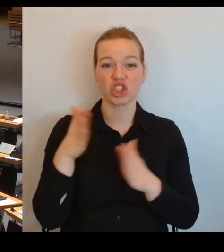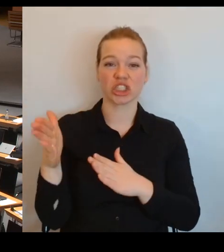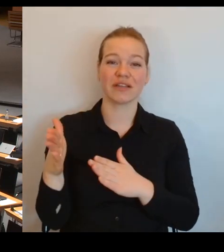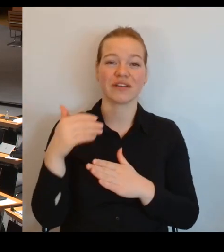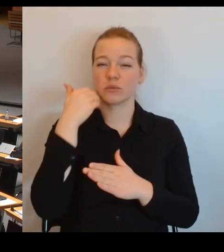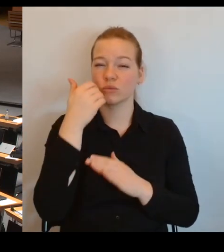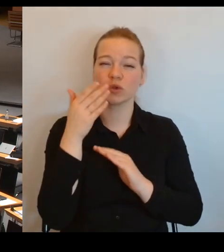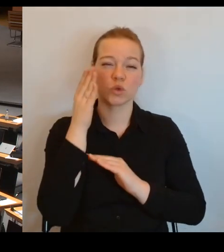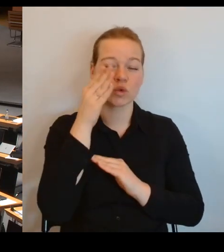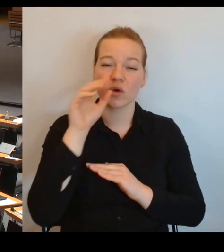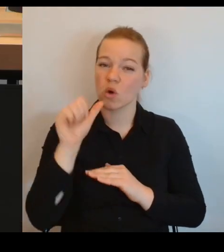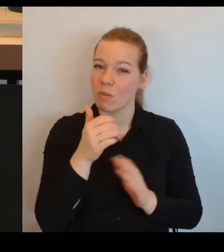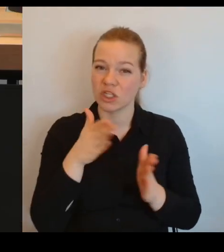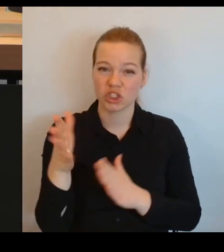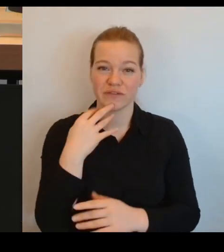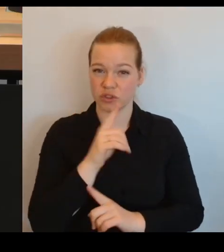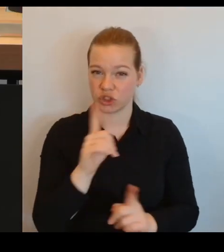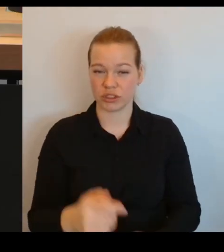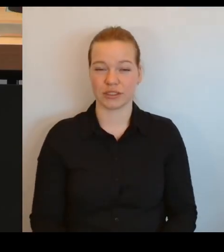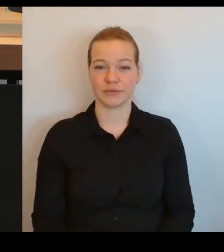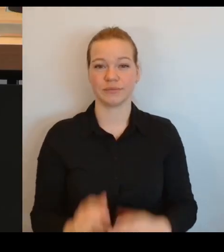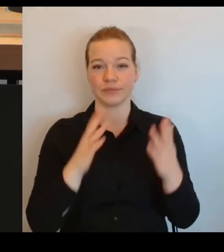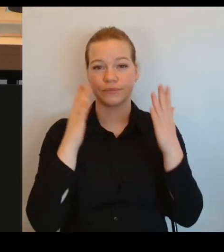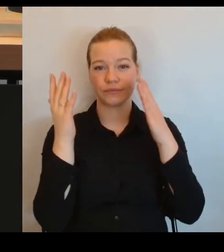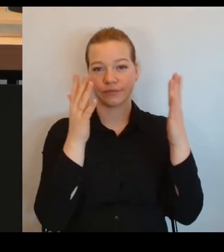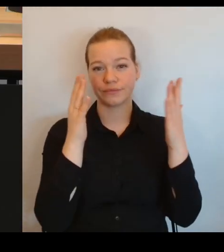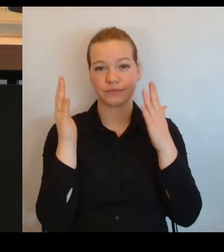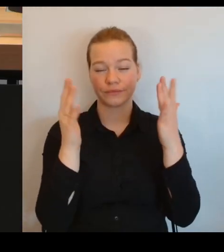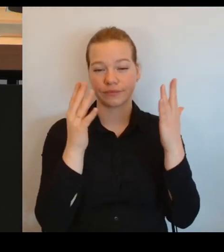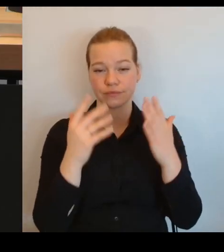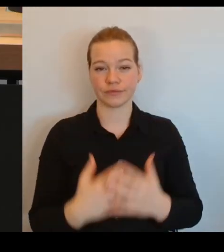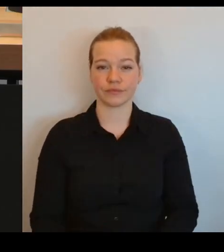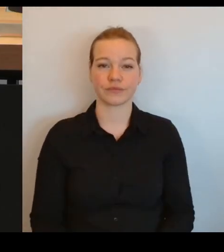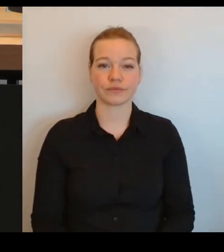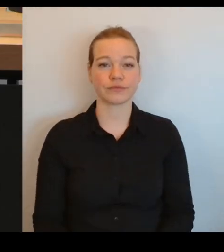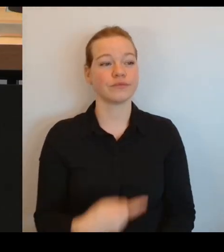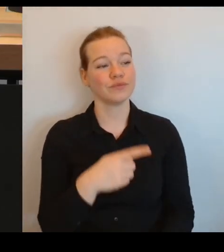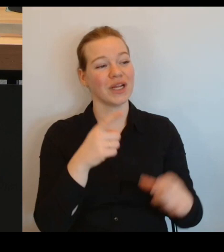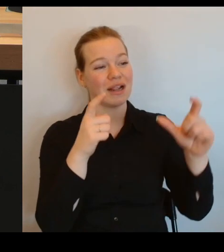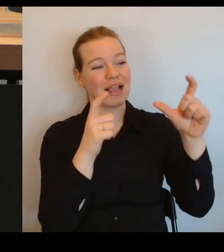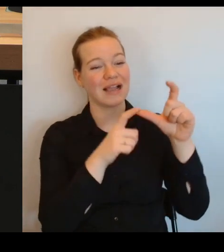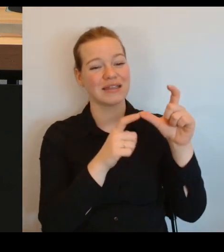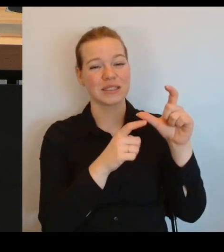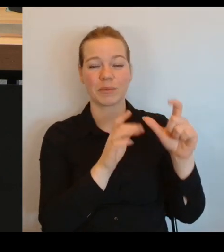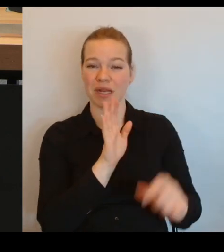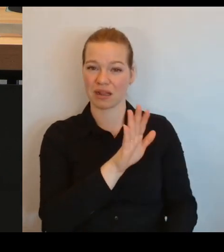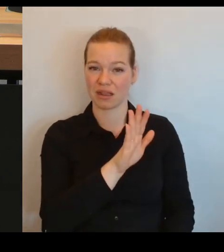Liebe SPD Fraktion, beim Beschluss des Berliner Schuldenbremsen gesetzes hat Rot Rot Grün klugerweise entschieden, derartige